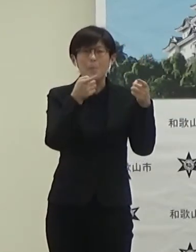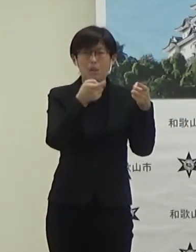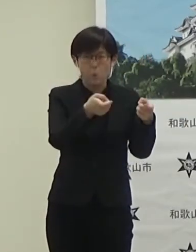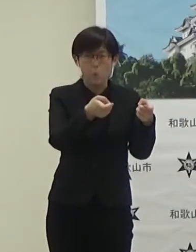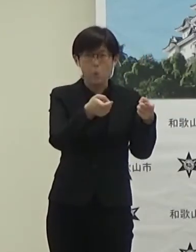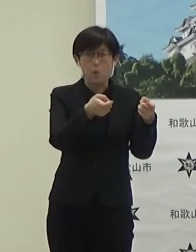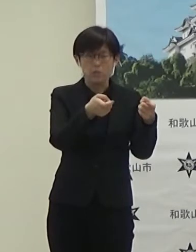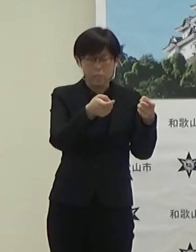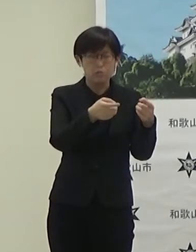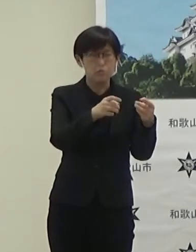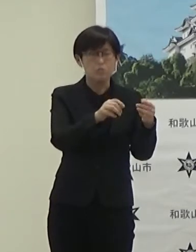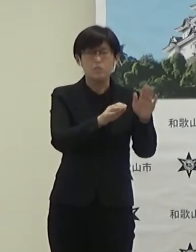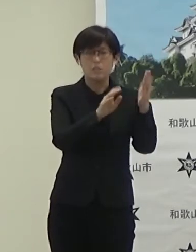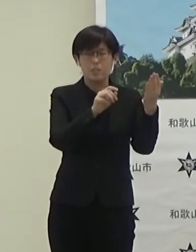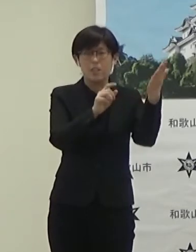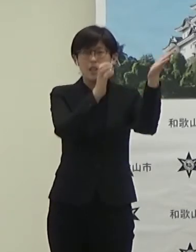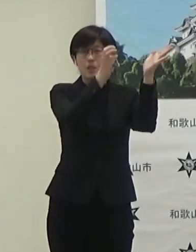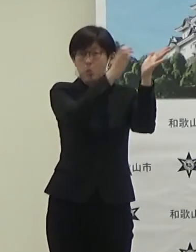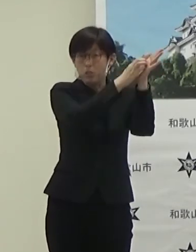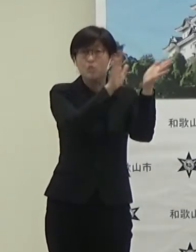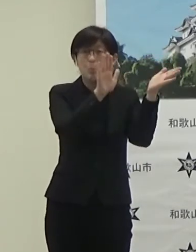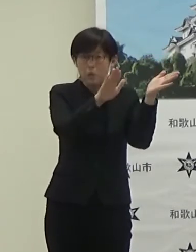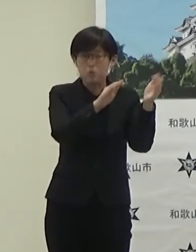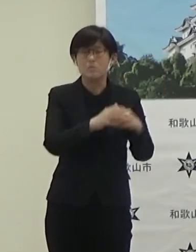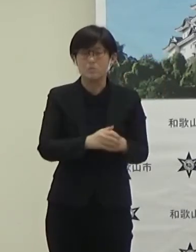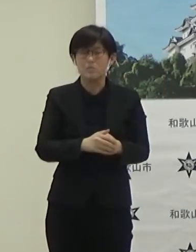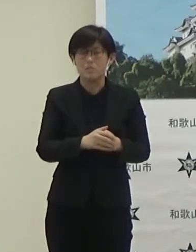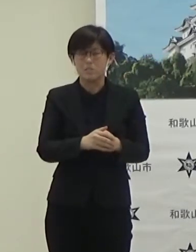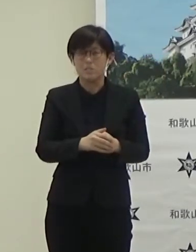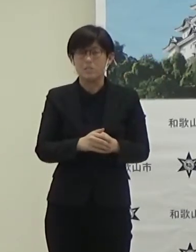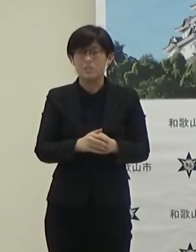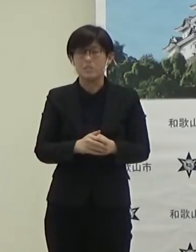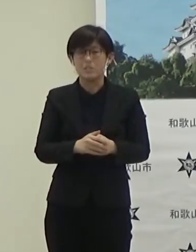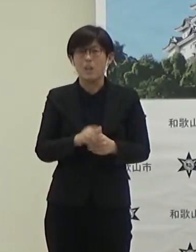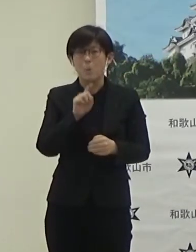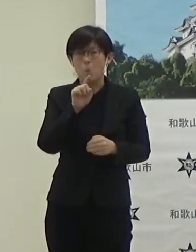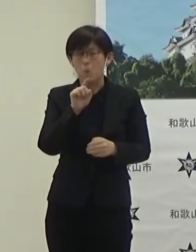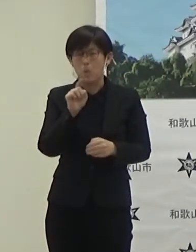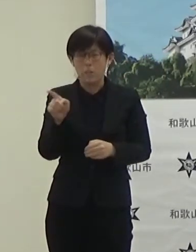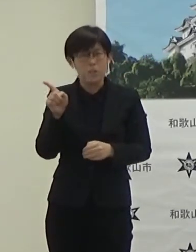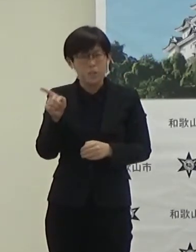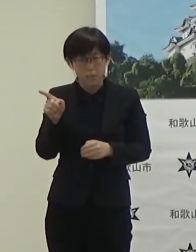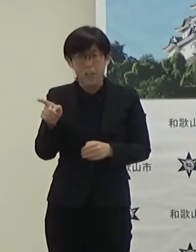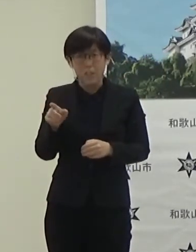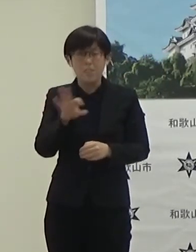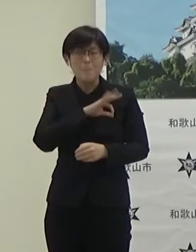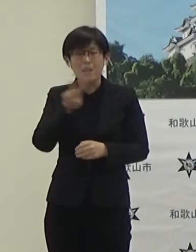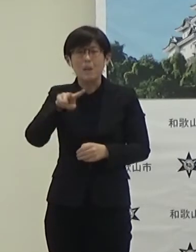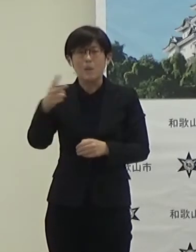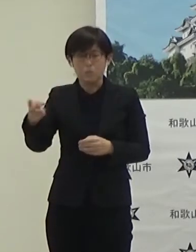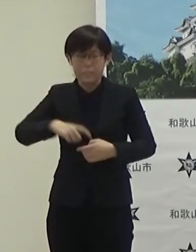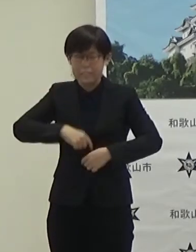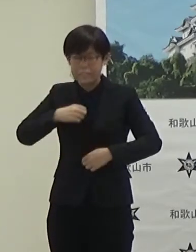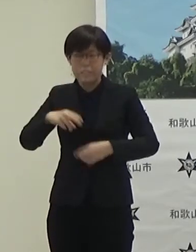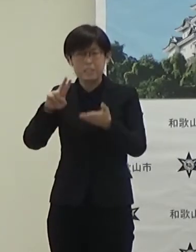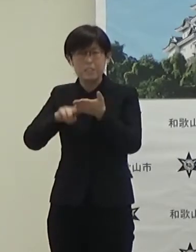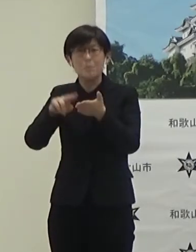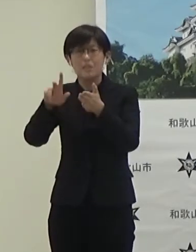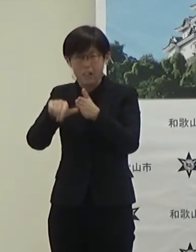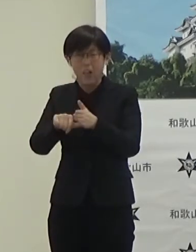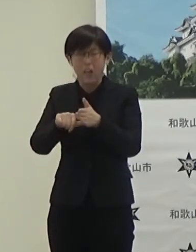これを今後ですね正式に決めれば 和歌山港という形で標識も改められますし